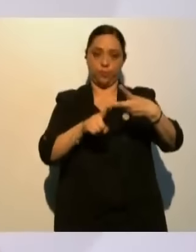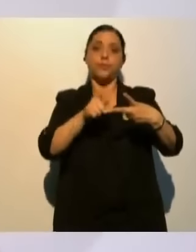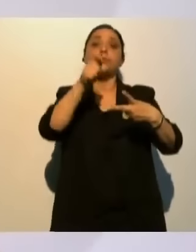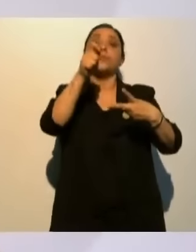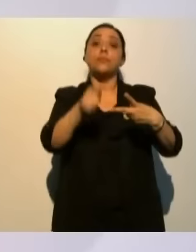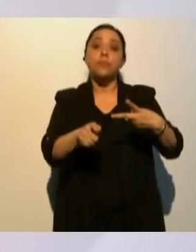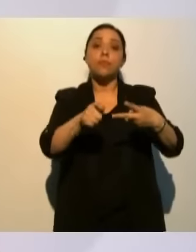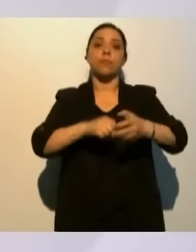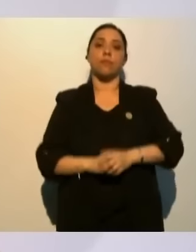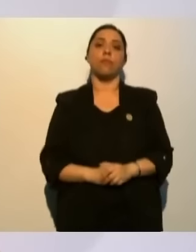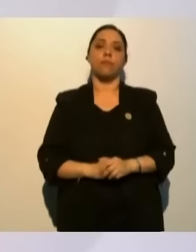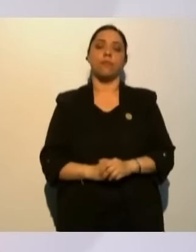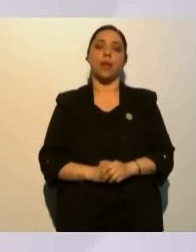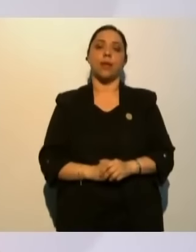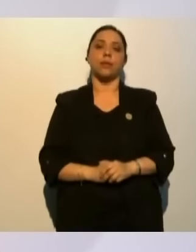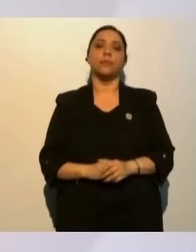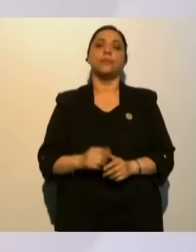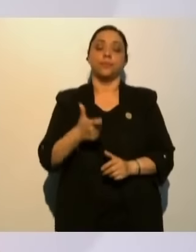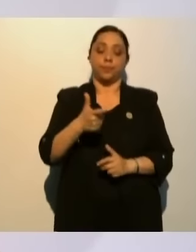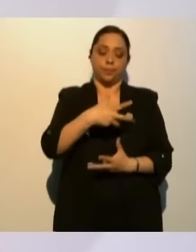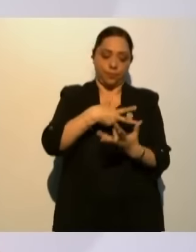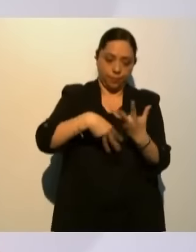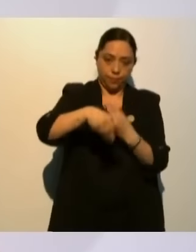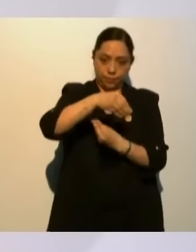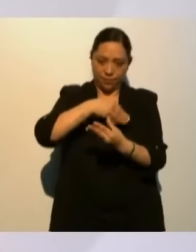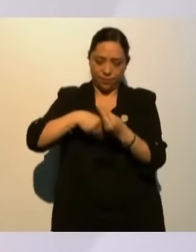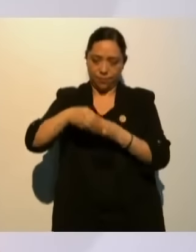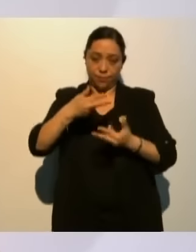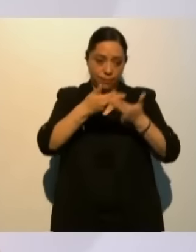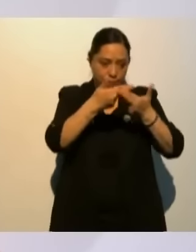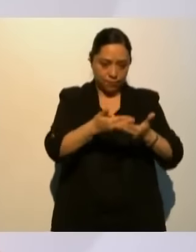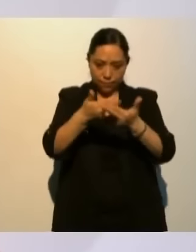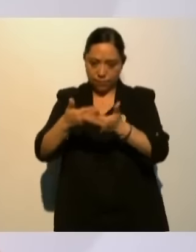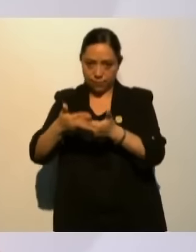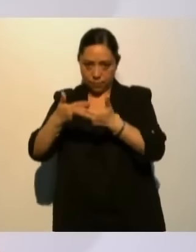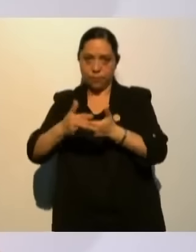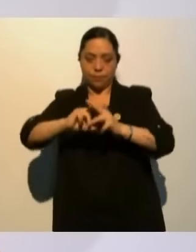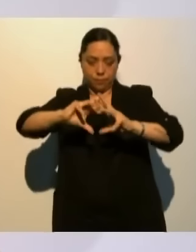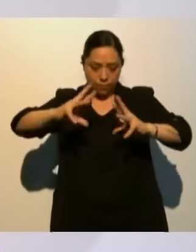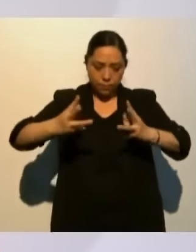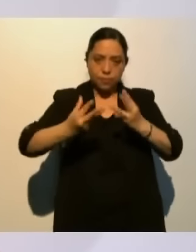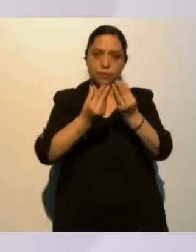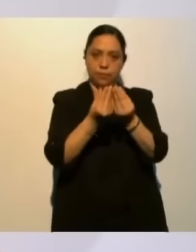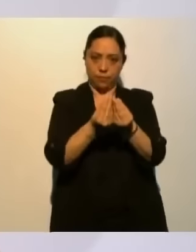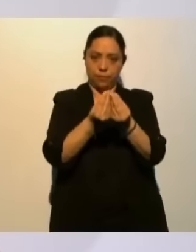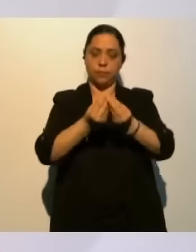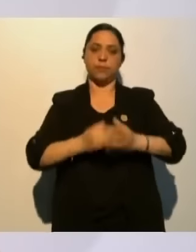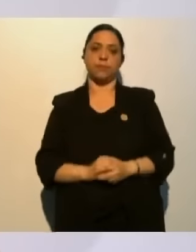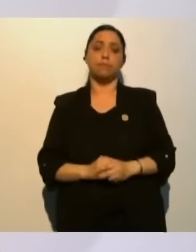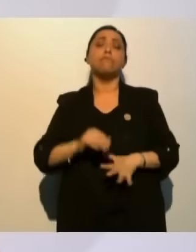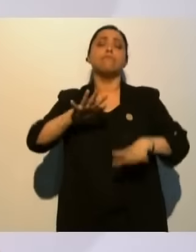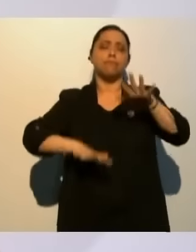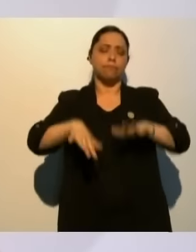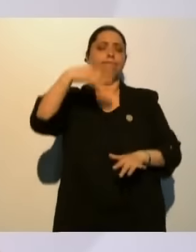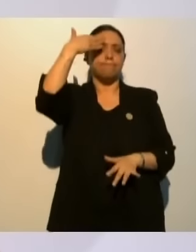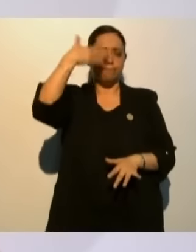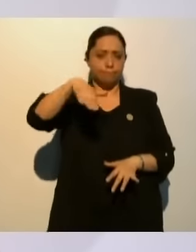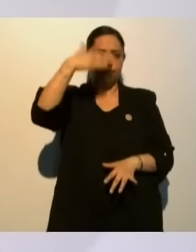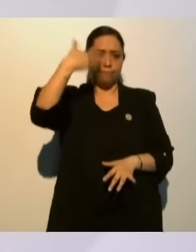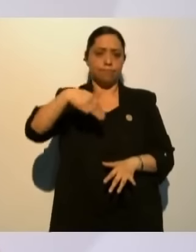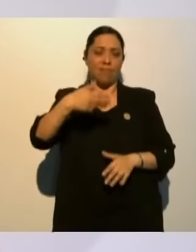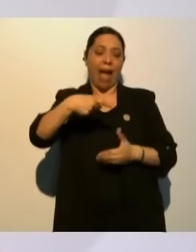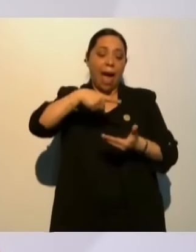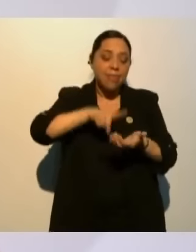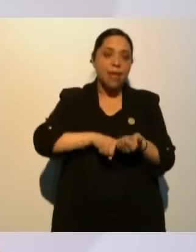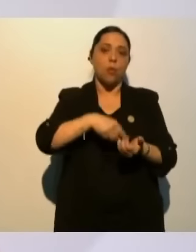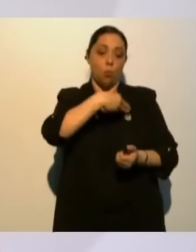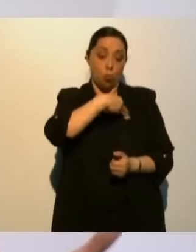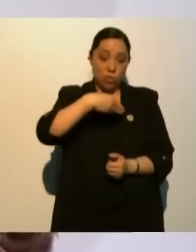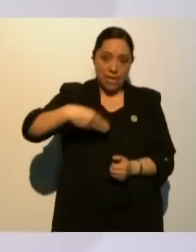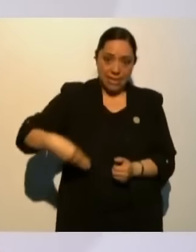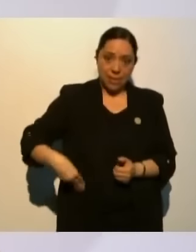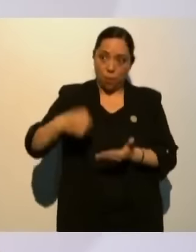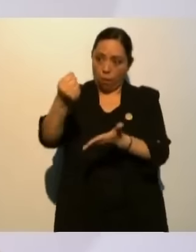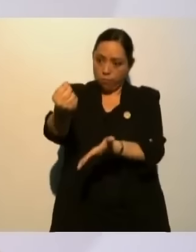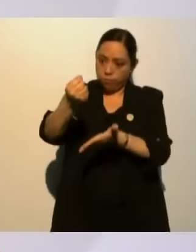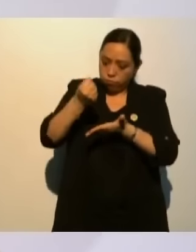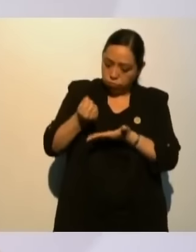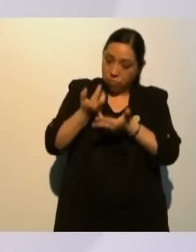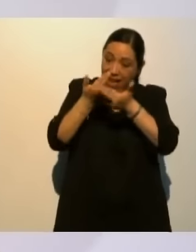los recursos sabemos que muchas veces no alcanza el recurso municipal Entonces cómo hacemos si no